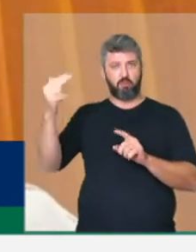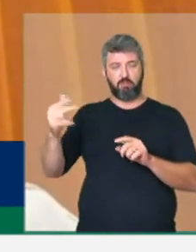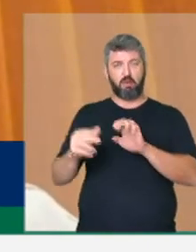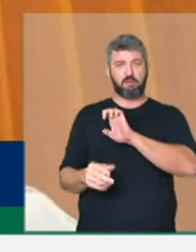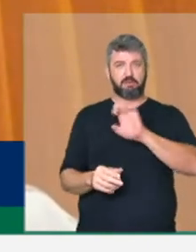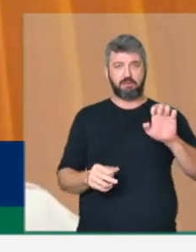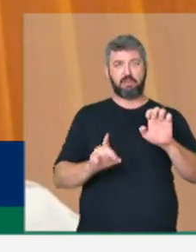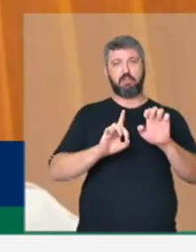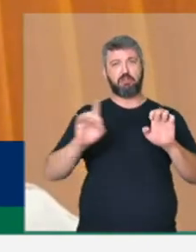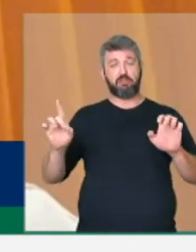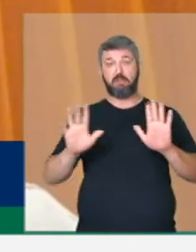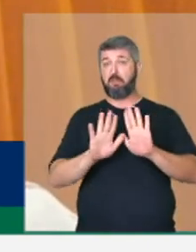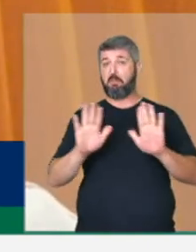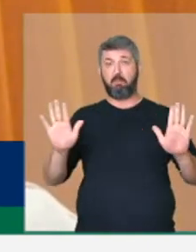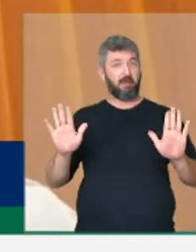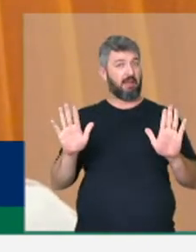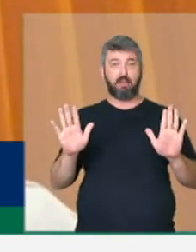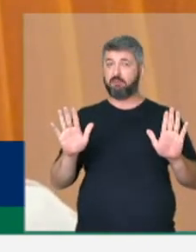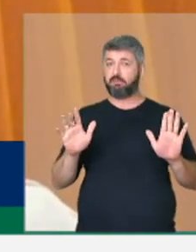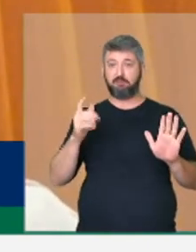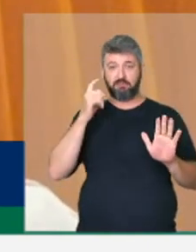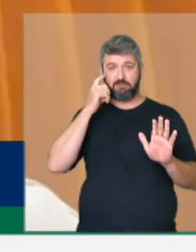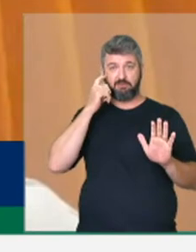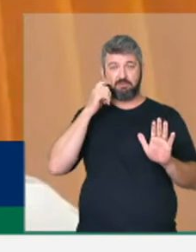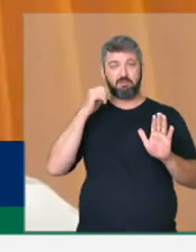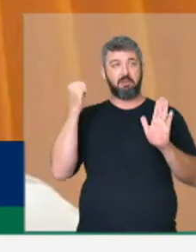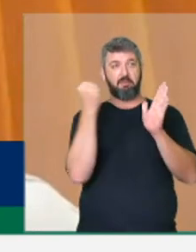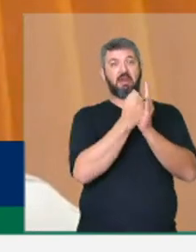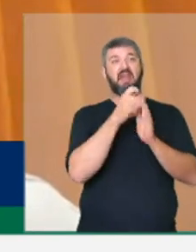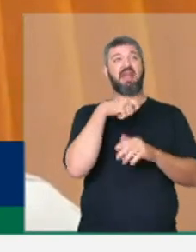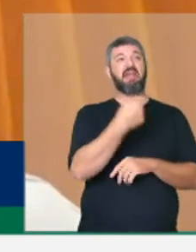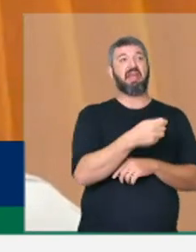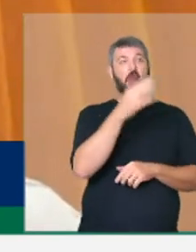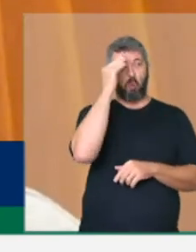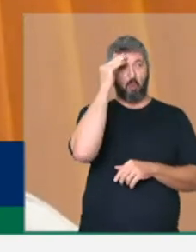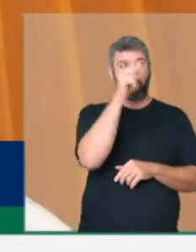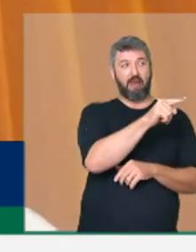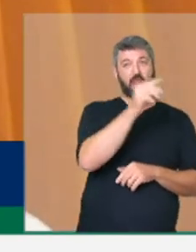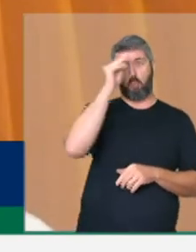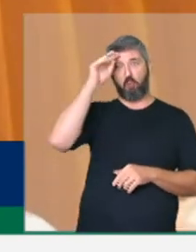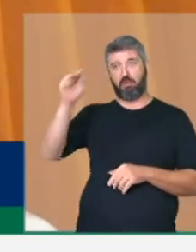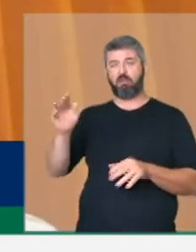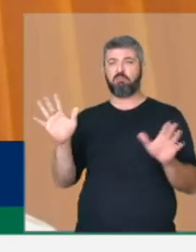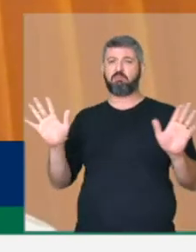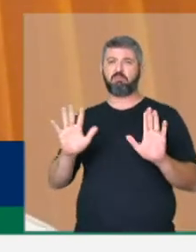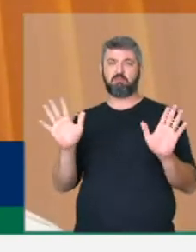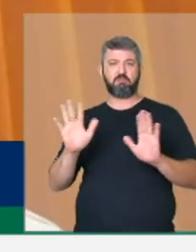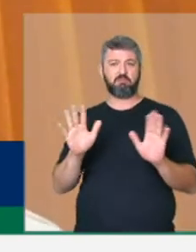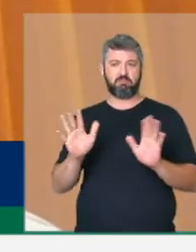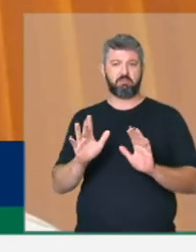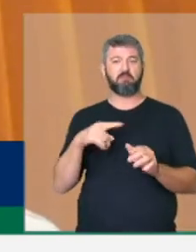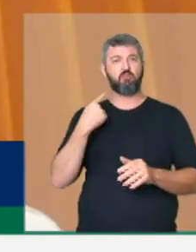UMA RENEGOCIAÇÃO MAS NÃO SE PODE FAZER PRATICAMENTE UM PERDÃO DESSAS DÍ VIDAS, ESVAZIANDO O FUNDOS IMPORTANTÍSSIMOS CONFIO SÃO